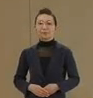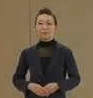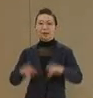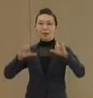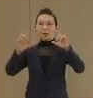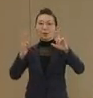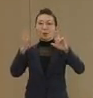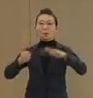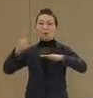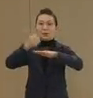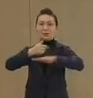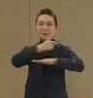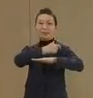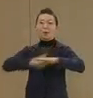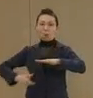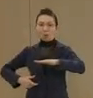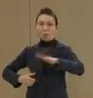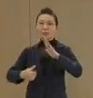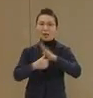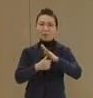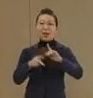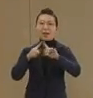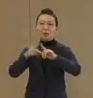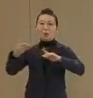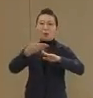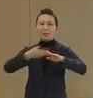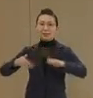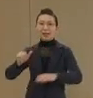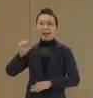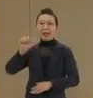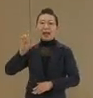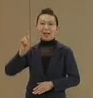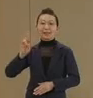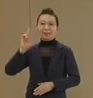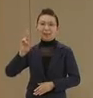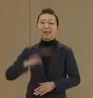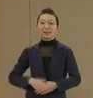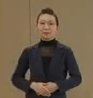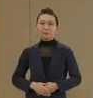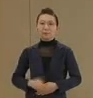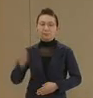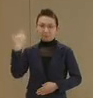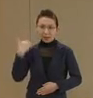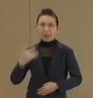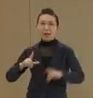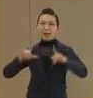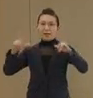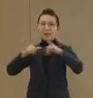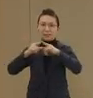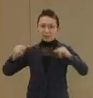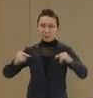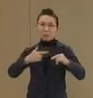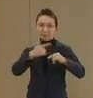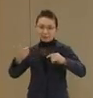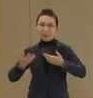東京都知事候補の小池あきらです 東日本大震災で 被災された方々に